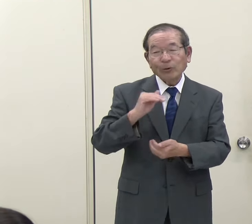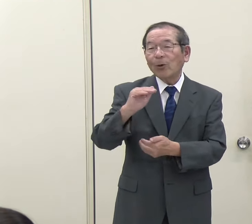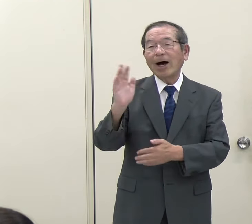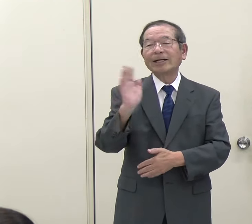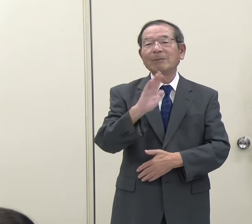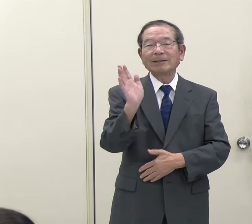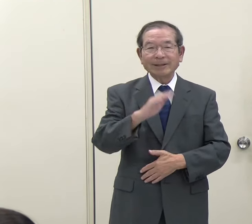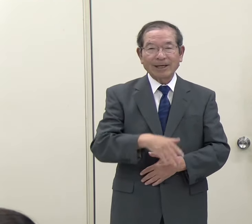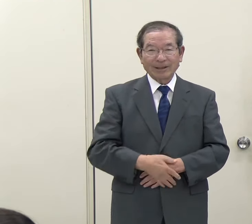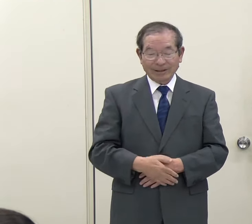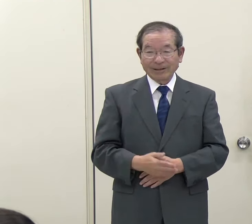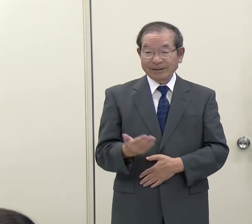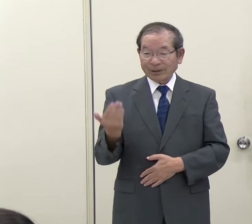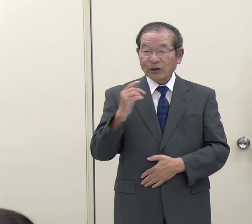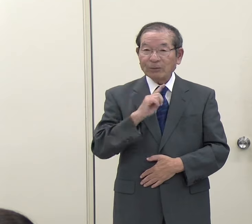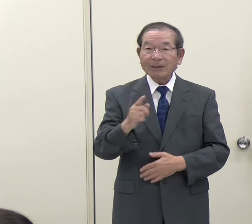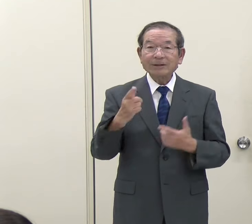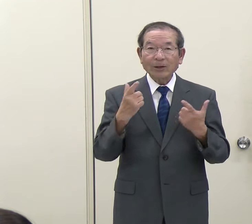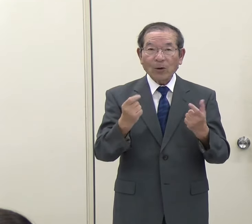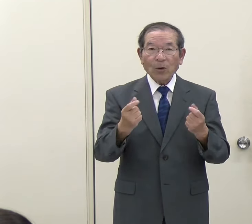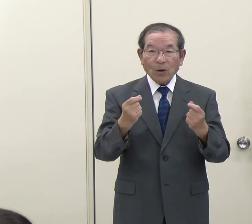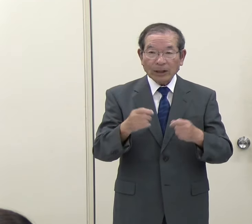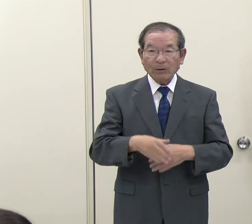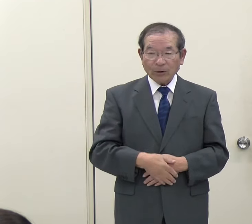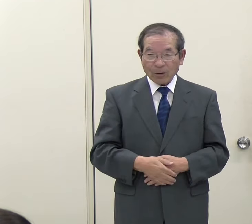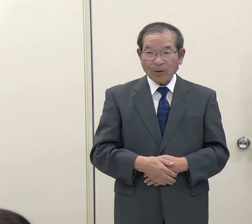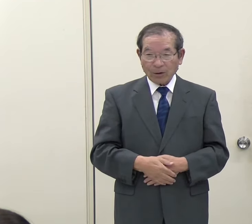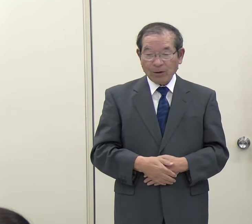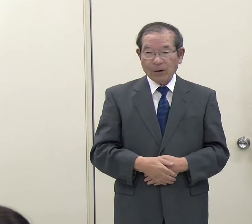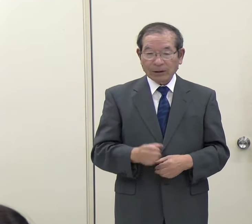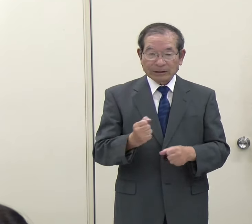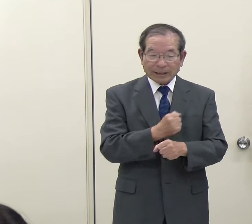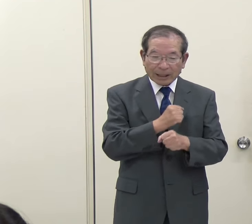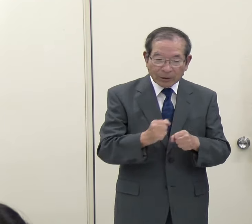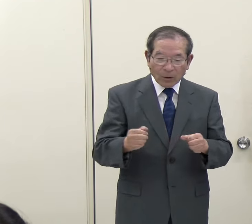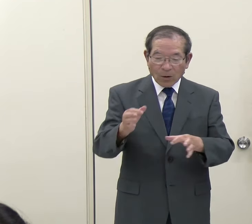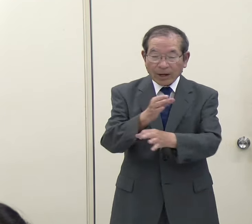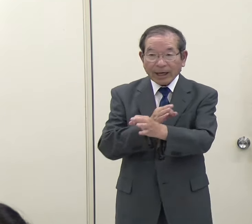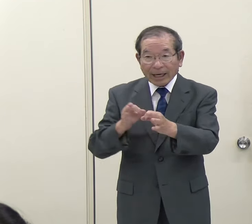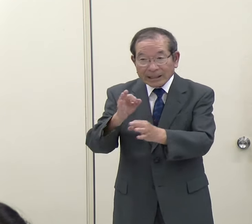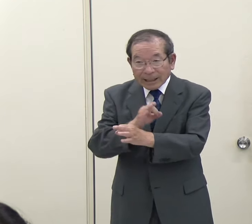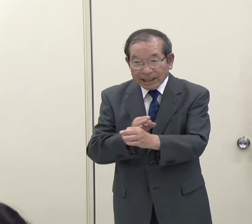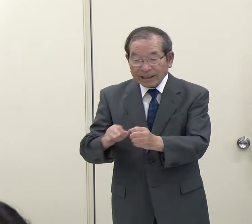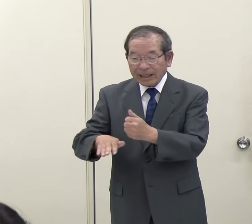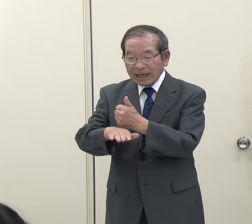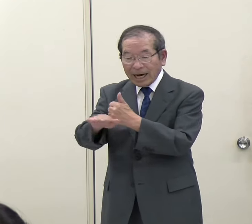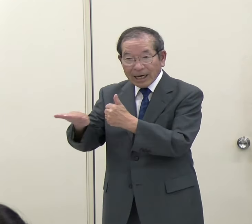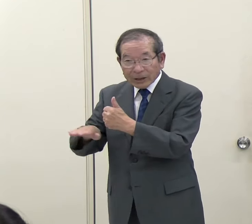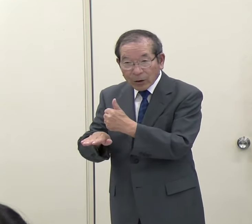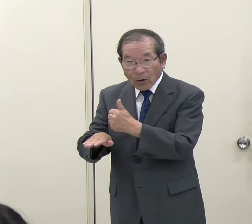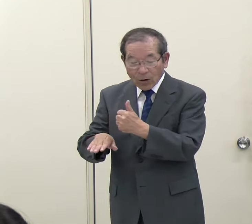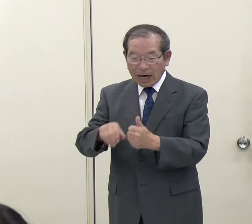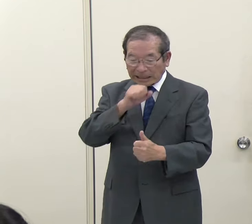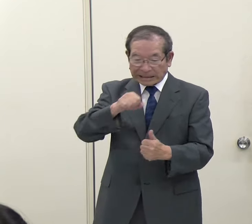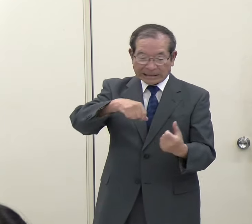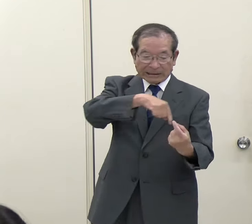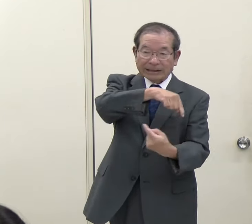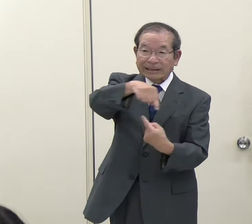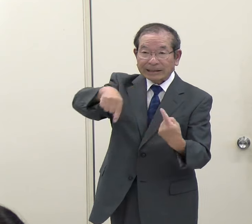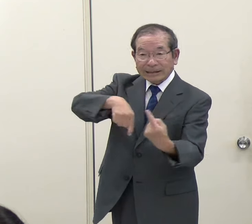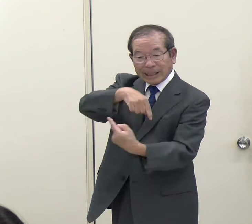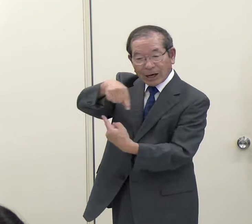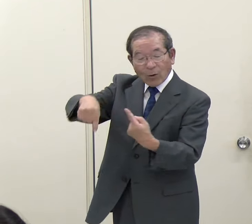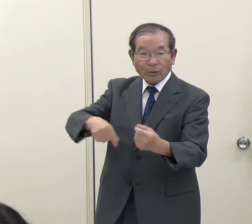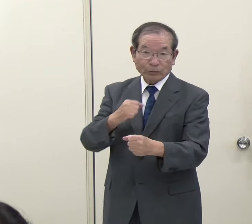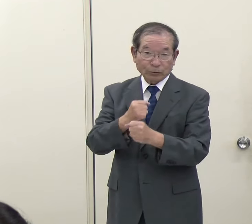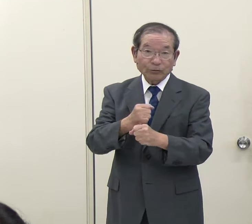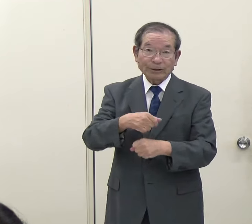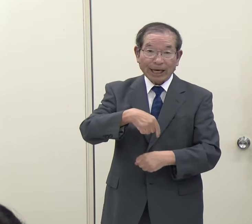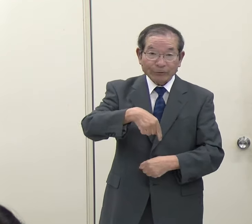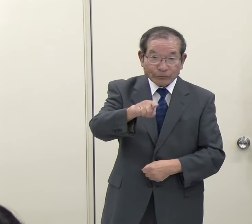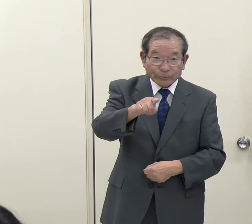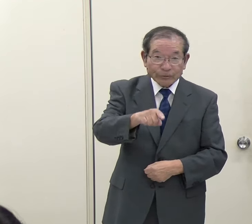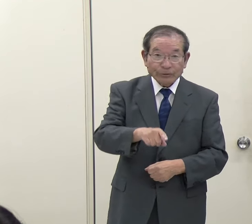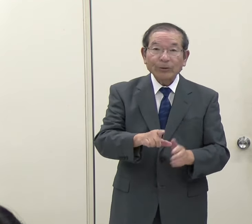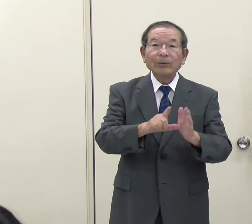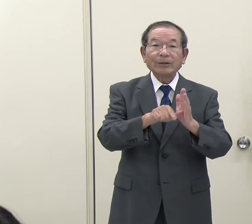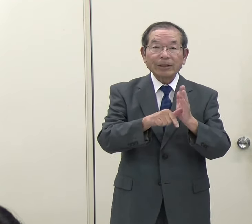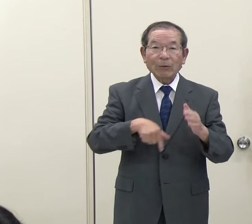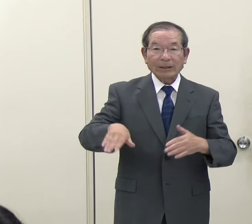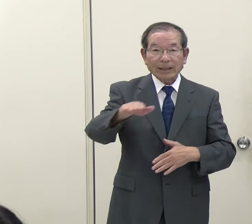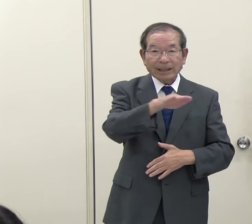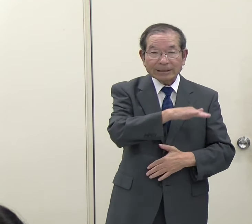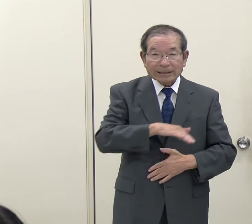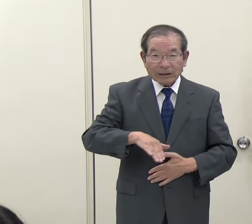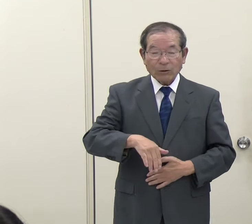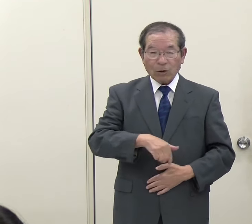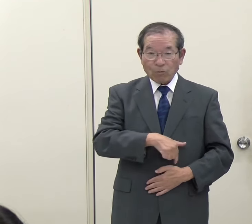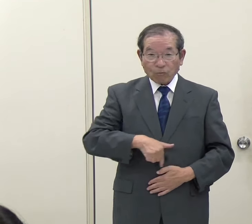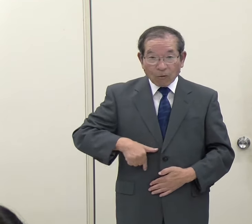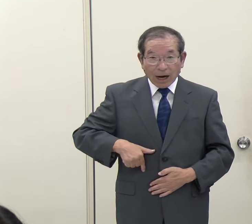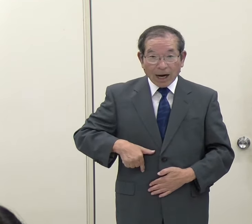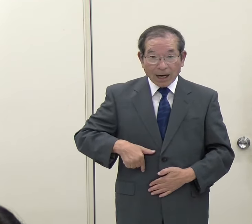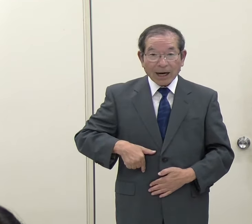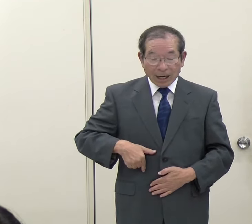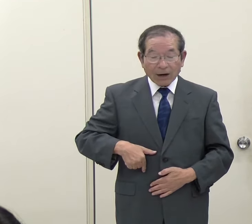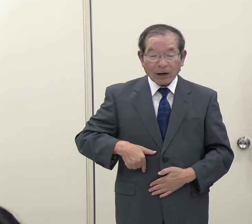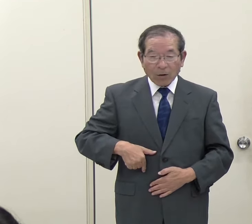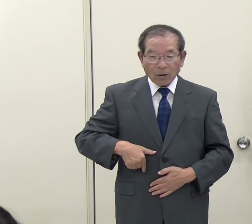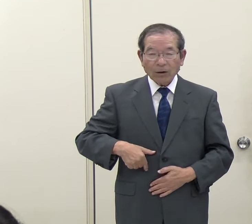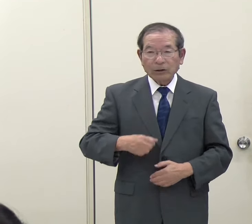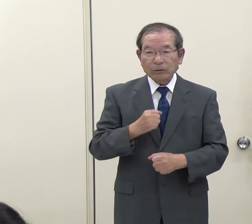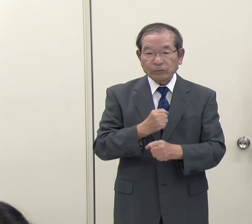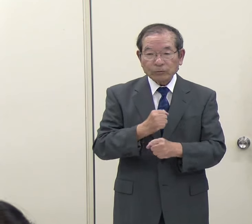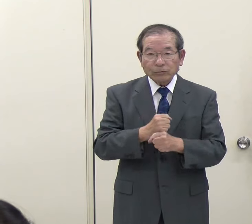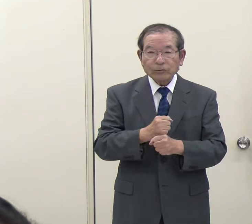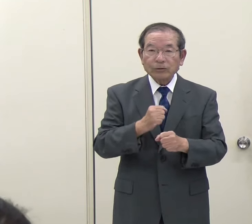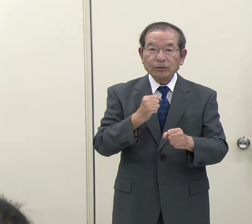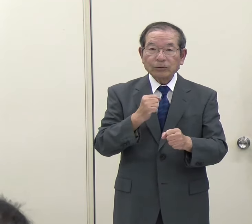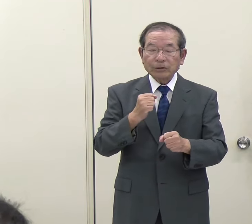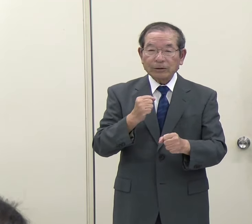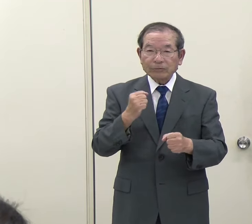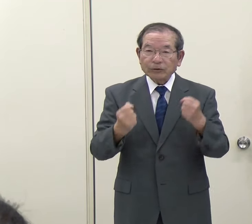ただ、先ほど申し上げたように、産業と経済と環境の好循環をつくるという中で、ＥＶというものをにらみながら、我々の地域が自動車の生産拠点としてさらに発展をしていく。